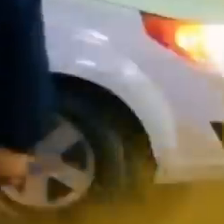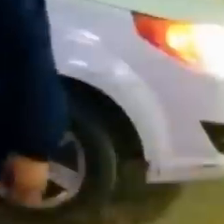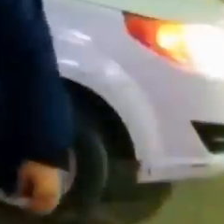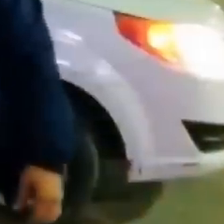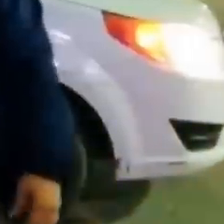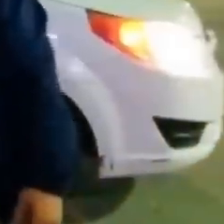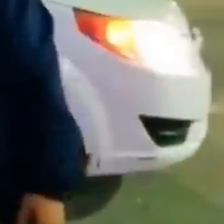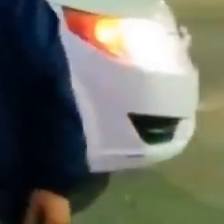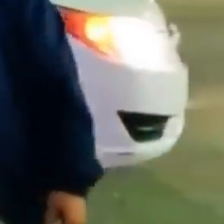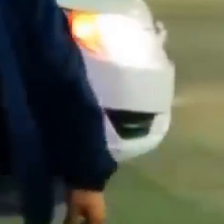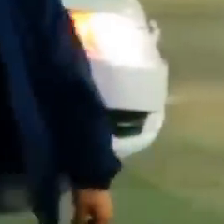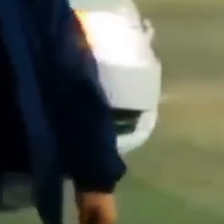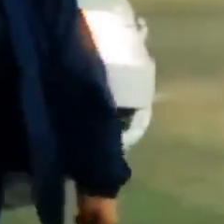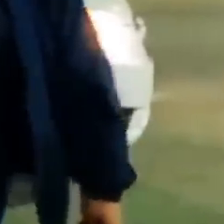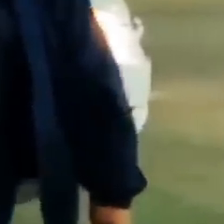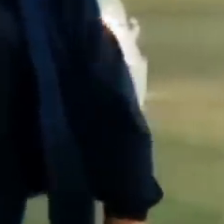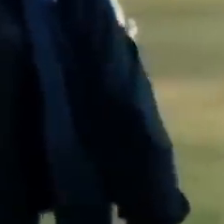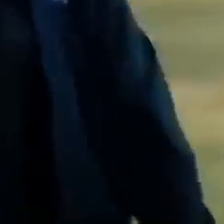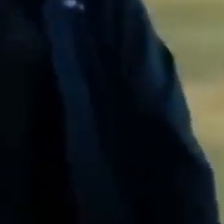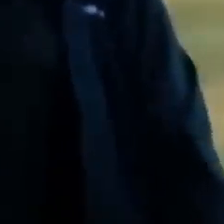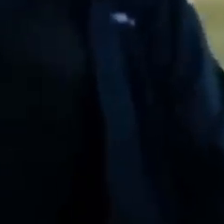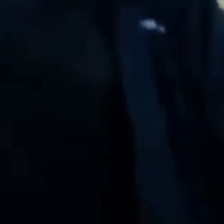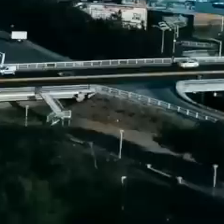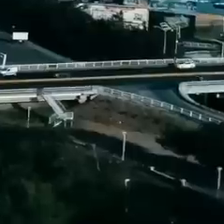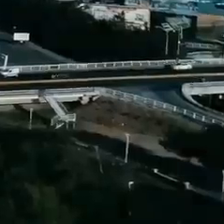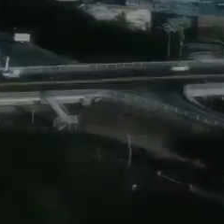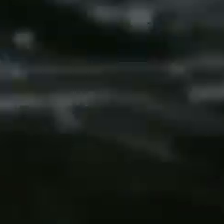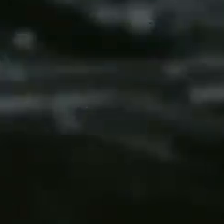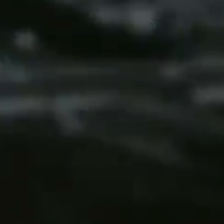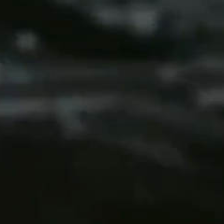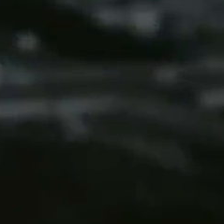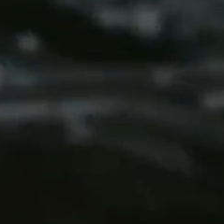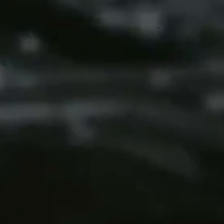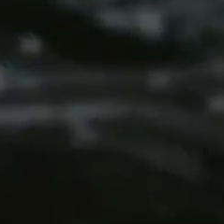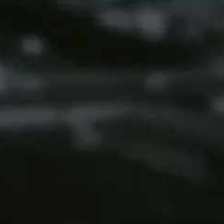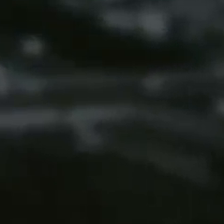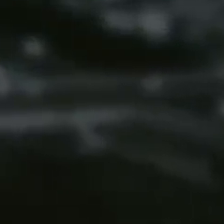del tren de aragua por narco menudeo trata de personas y feminicidio en Culiacán Sinaloa se